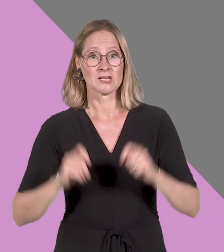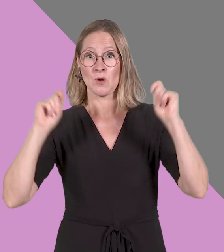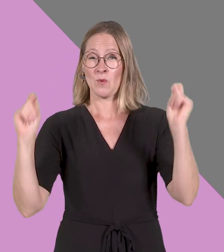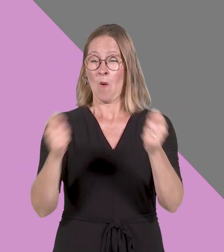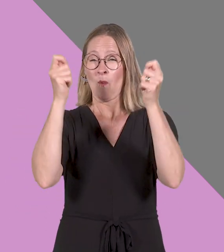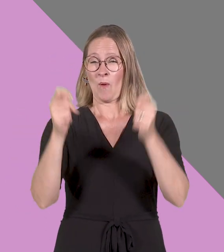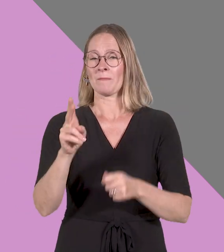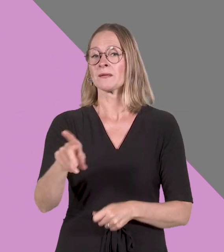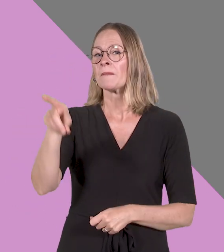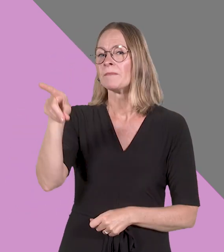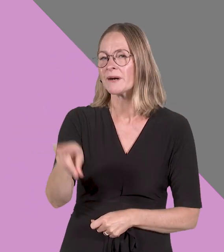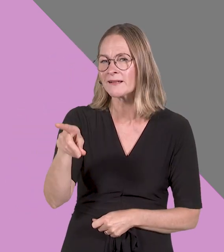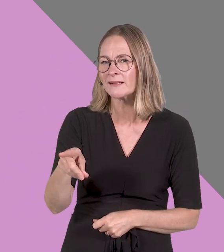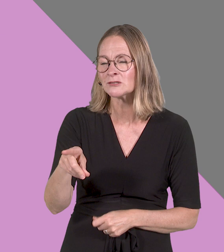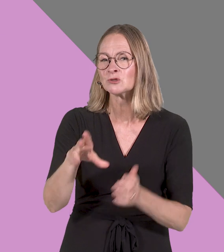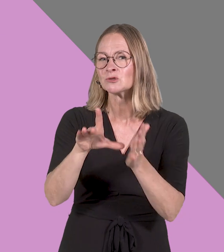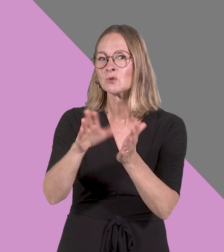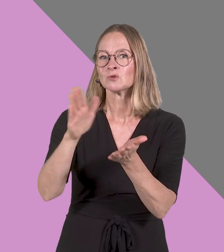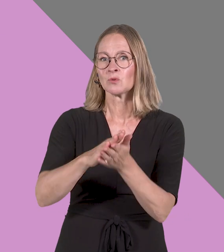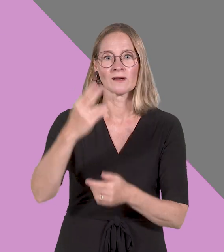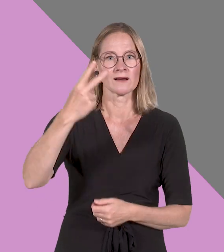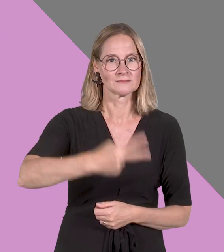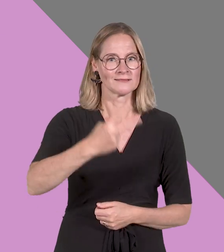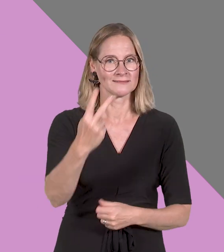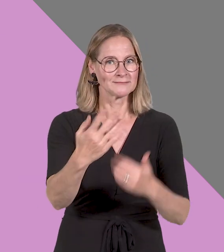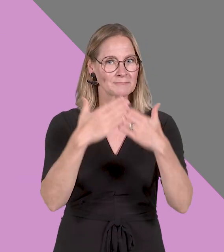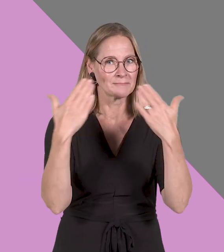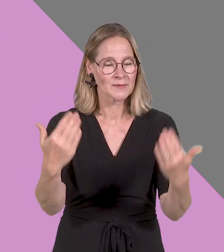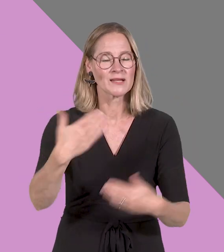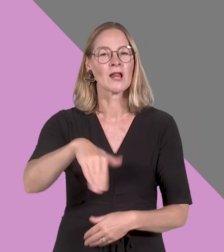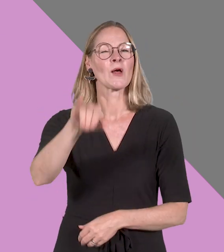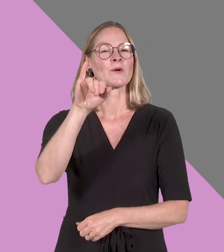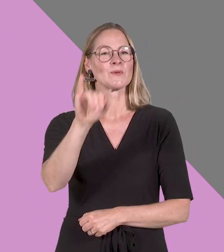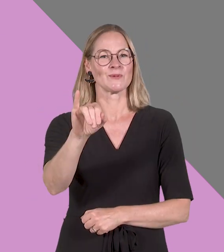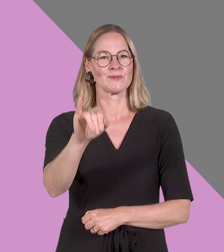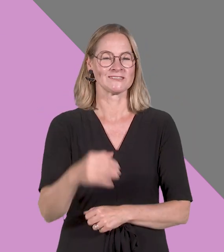Juhlahetki on perjantaina 22.9. klo 18.00.